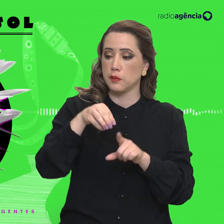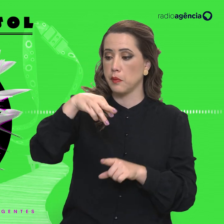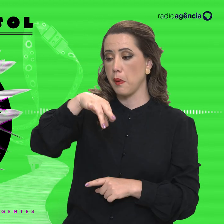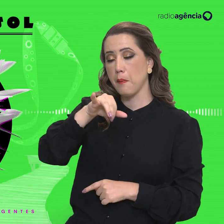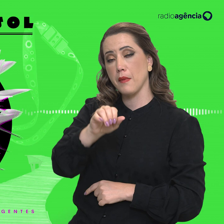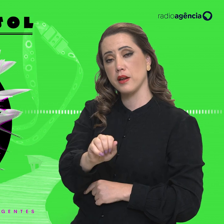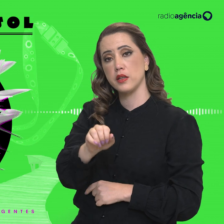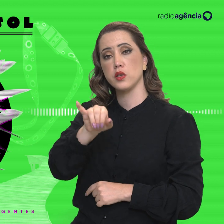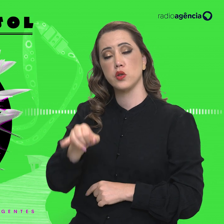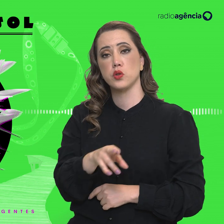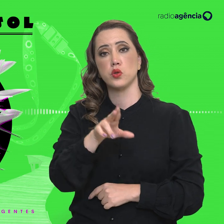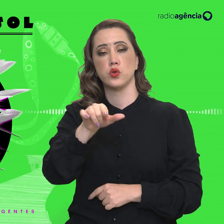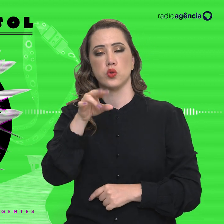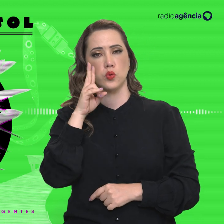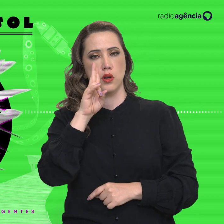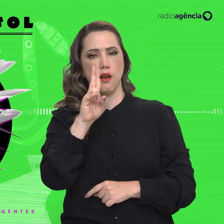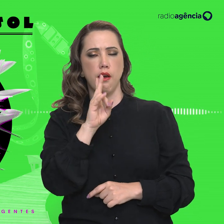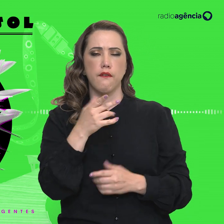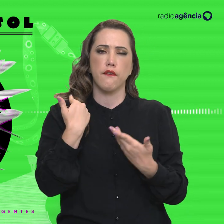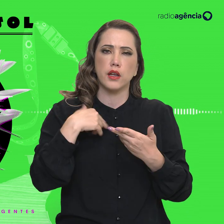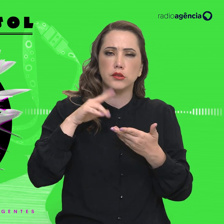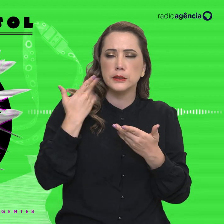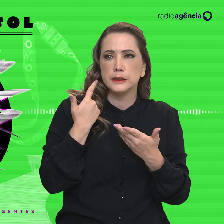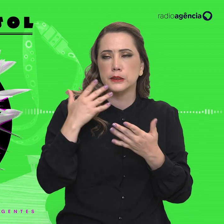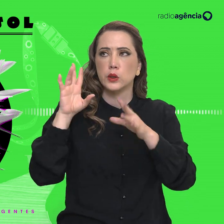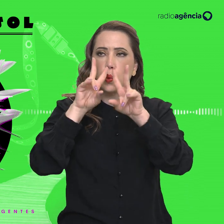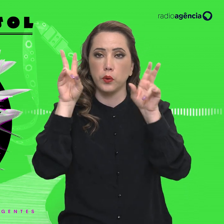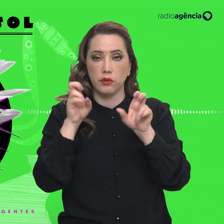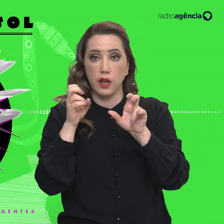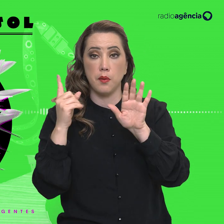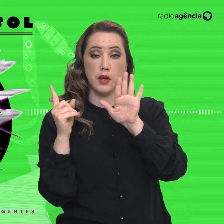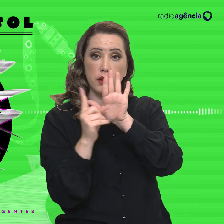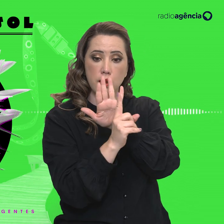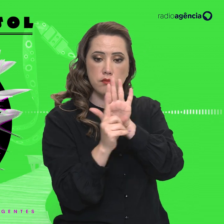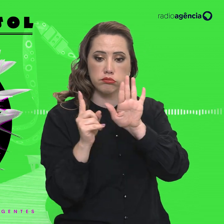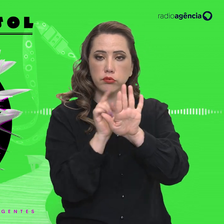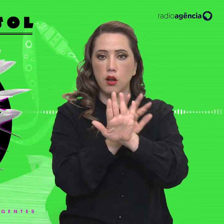Ela investiga o tema da camuflagem social e os impactos psíquicos. [flashback - (re)rebobinar] 🎶